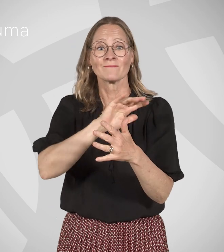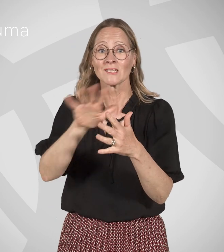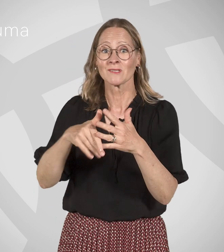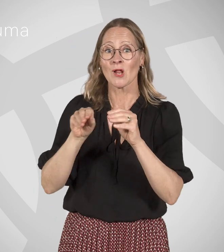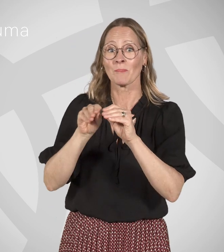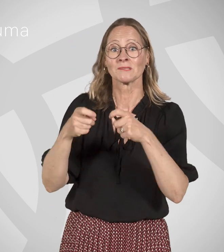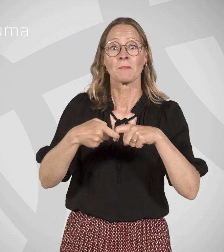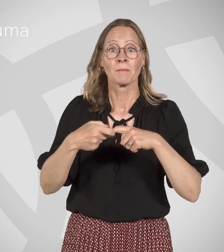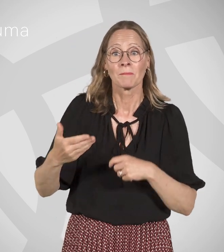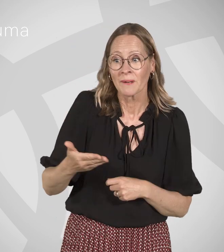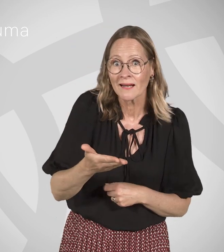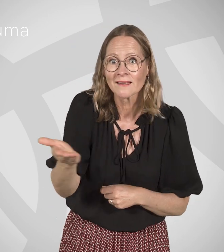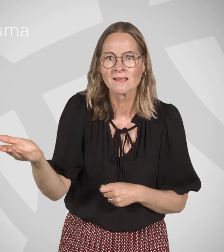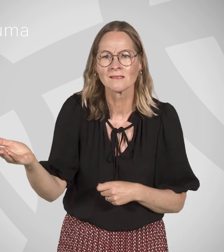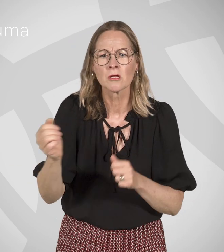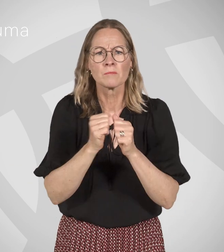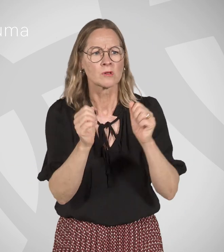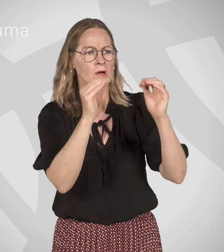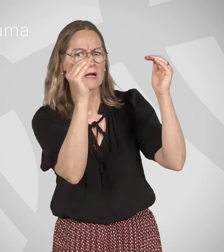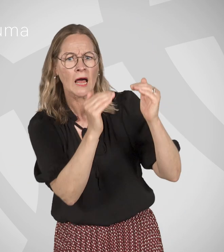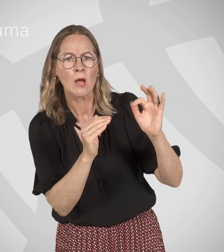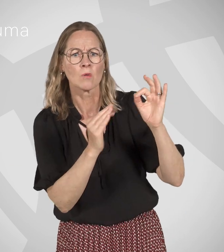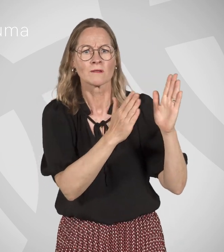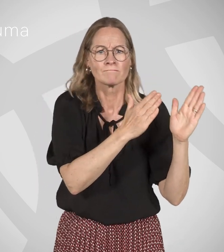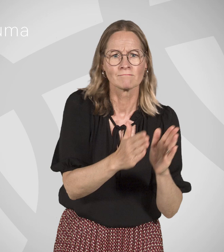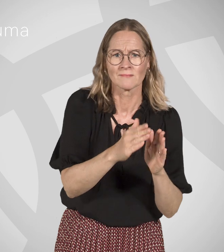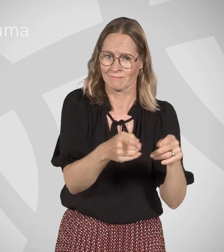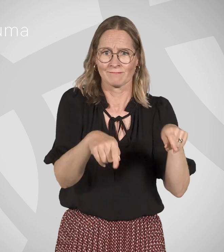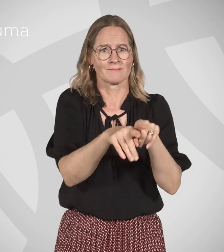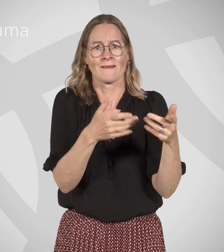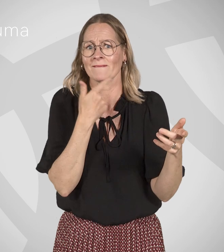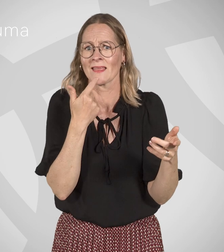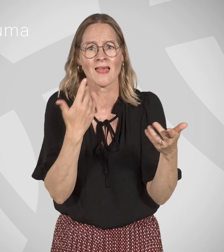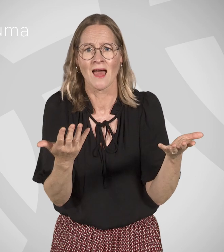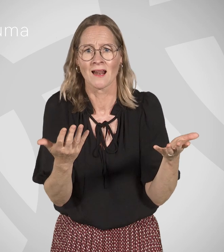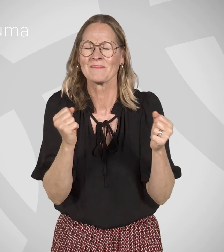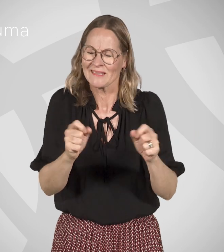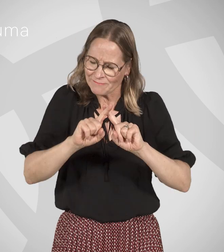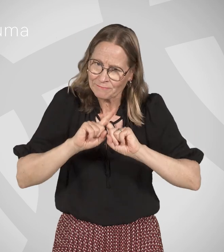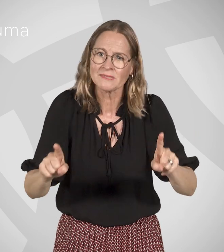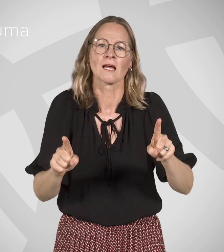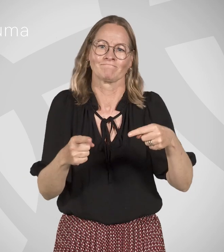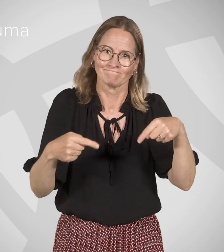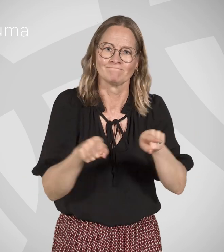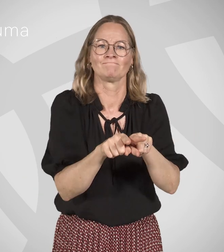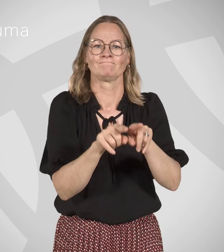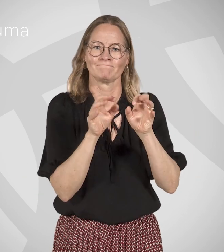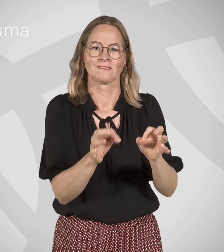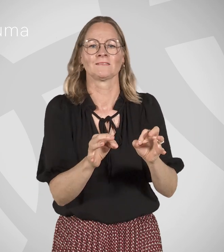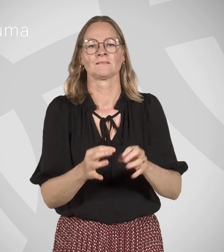viittomakielen opetusta perheille, mutta rakenteita siihen ei vielä ole. Ne on saatava pikimmiten kuntoon.